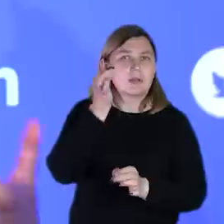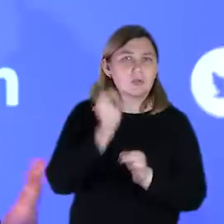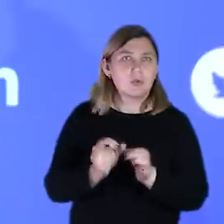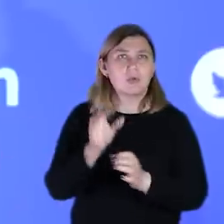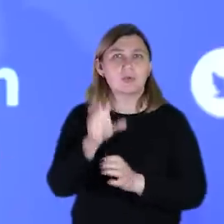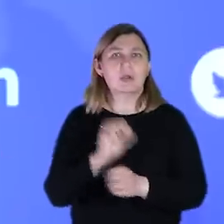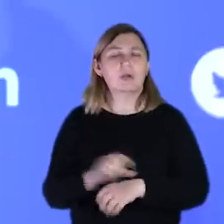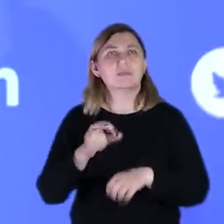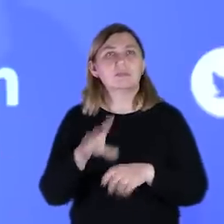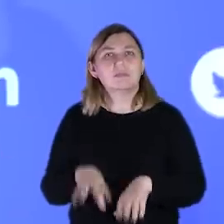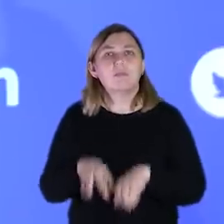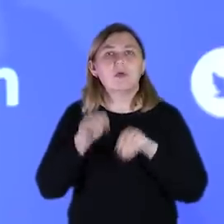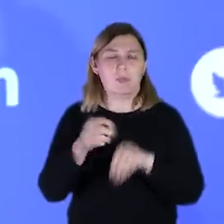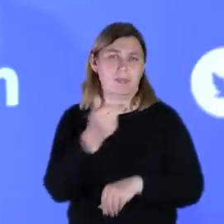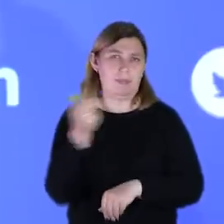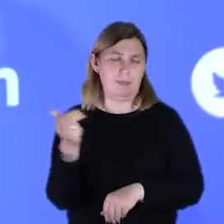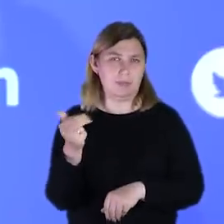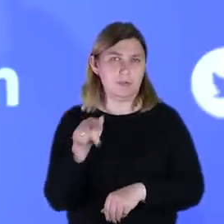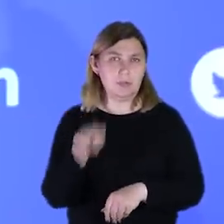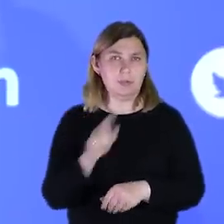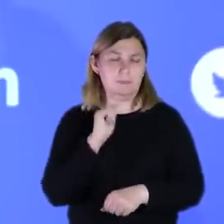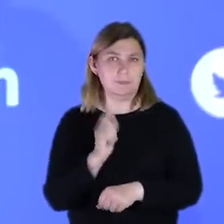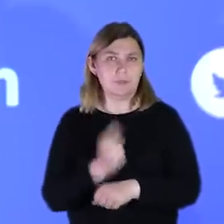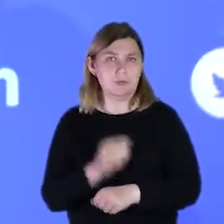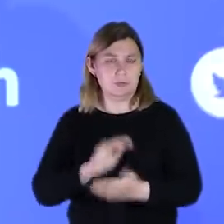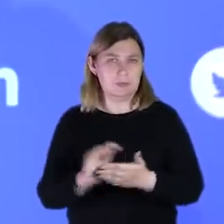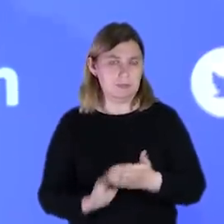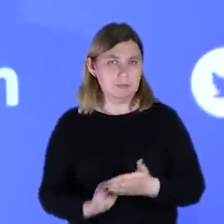raczej takie wprowadzenie do tematu), podjąć się tego tematu i napisać.